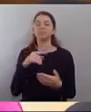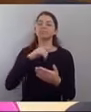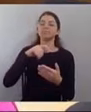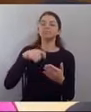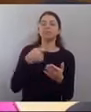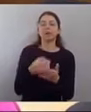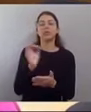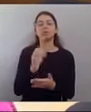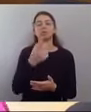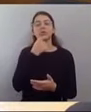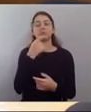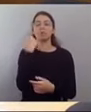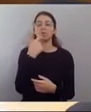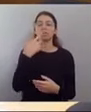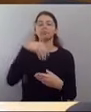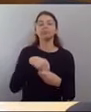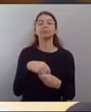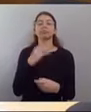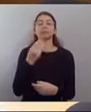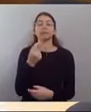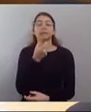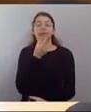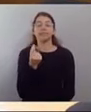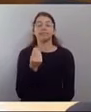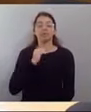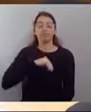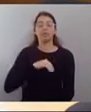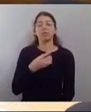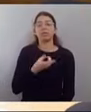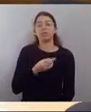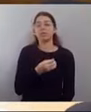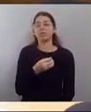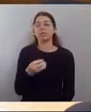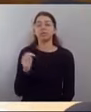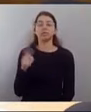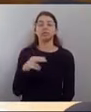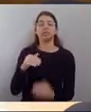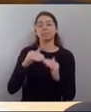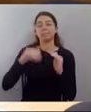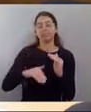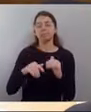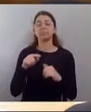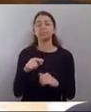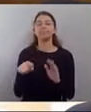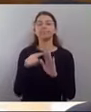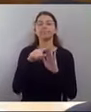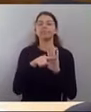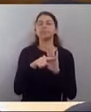de Oeiras que aufiram um rendimento inferior a 900 €, medida a essa que foi